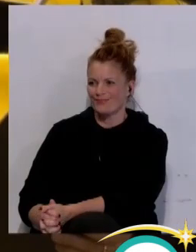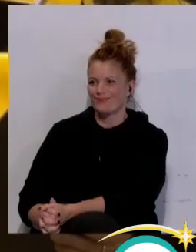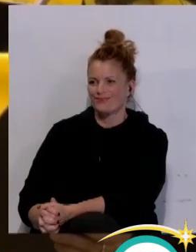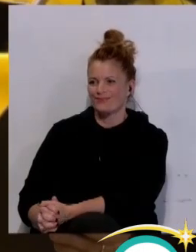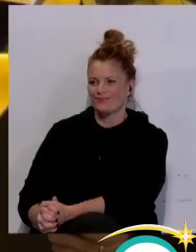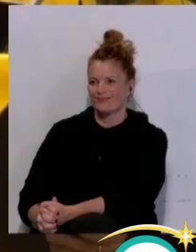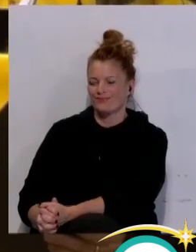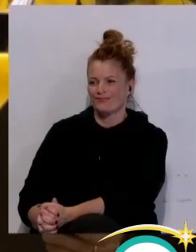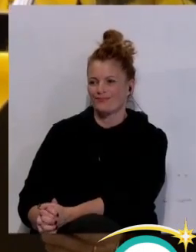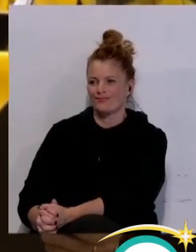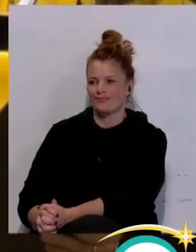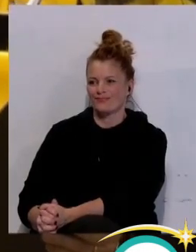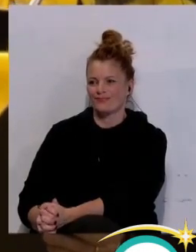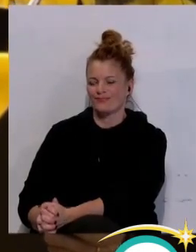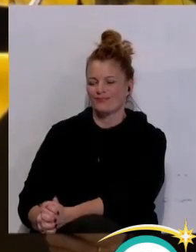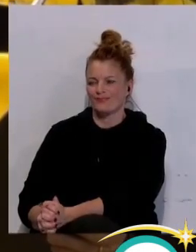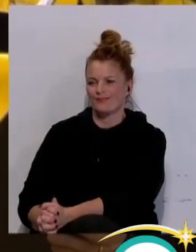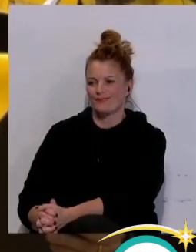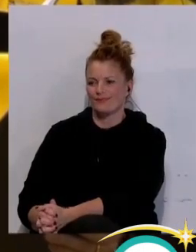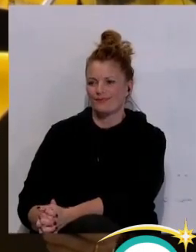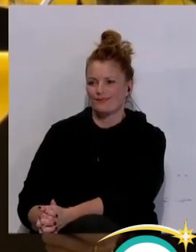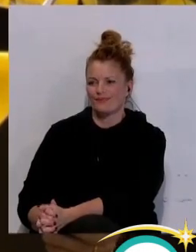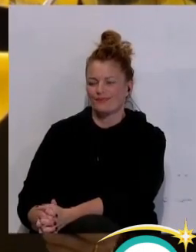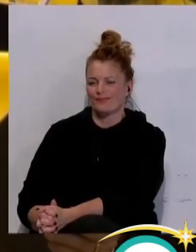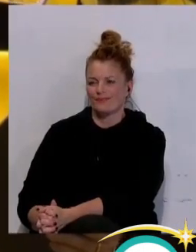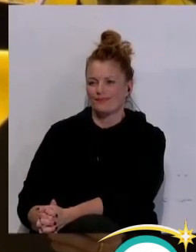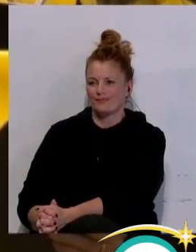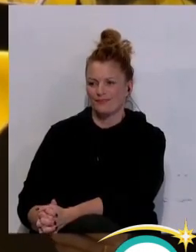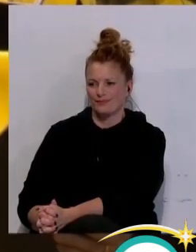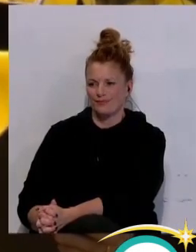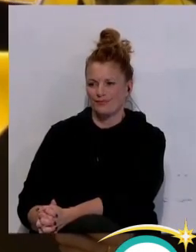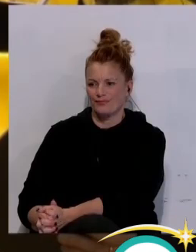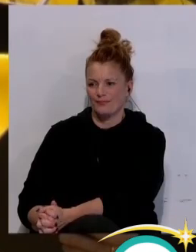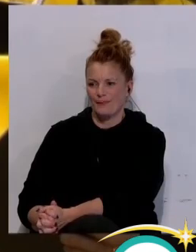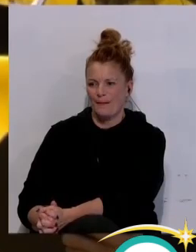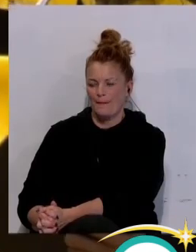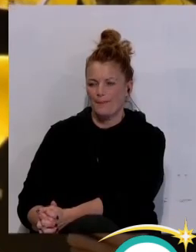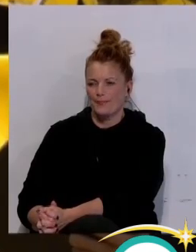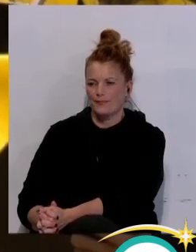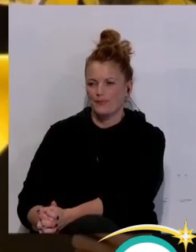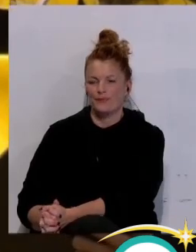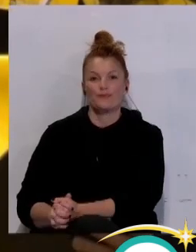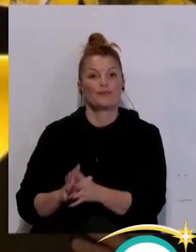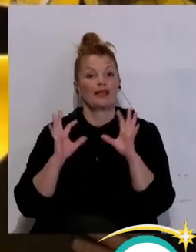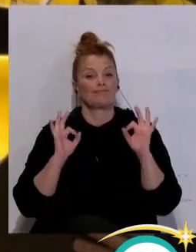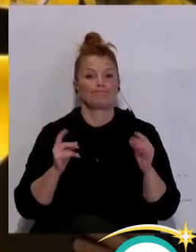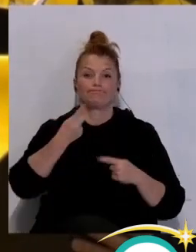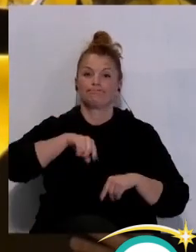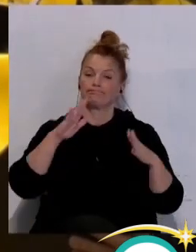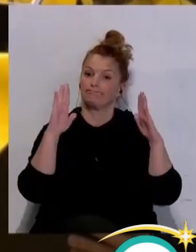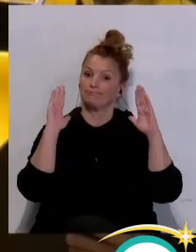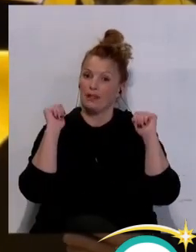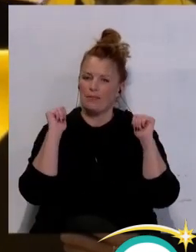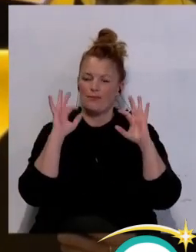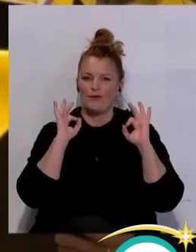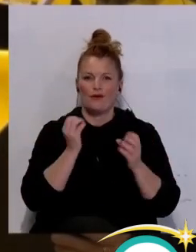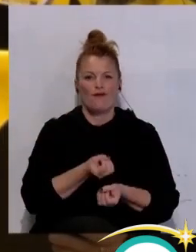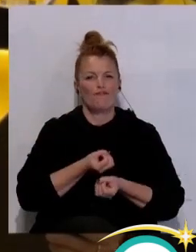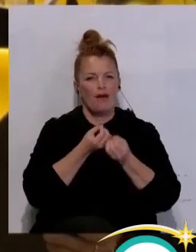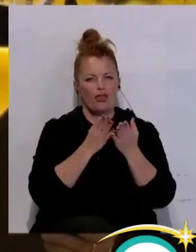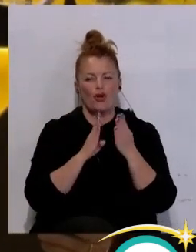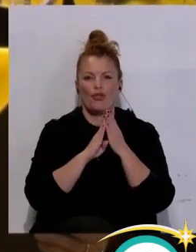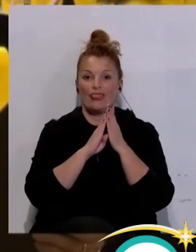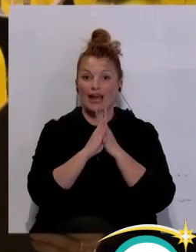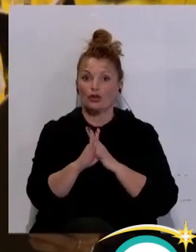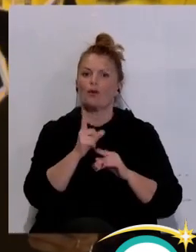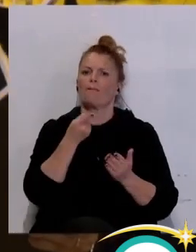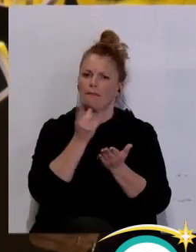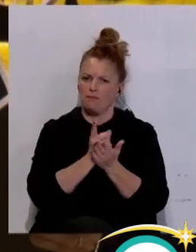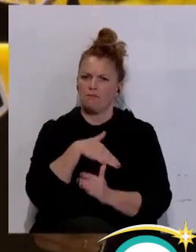virelai y así nos despedimos la información en directo regresa mañana viernes puntual a